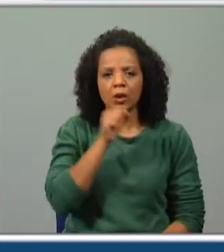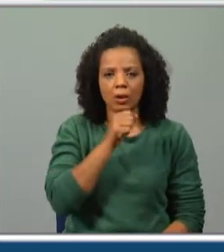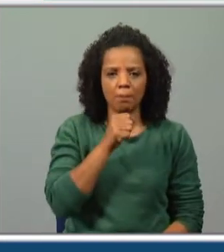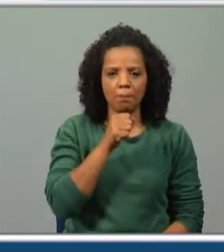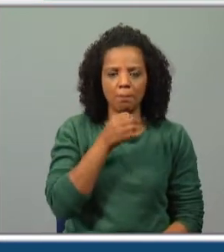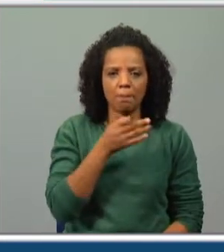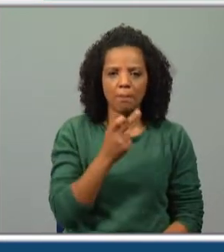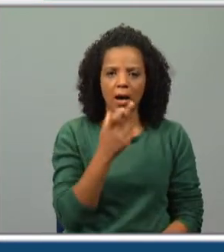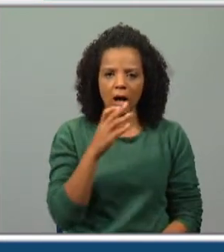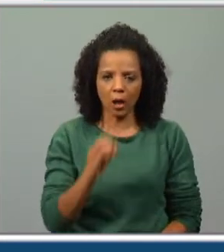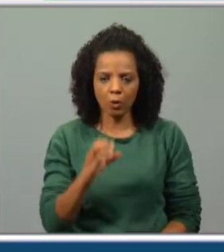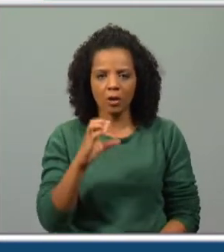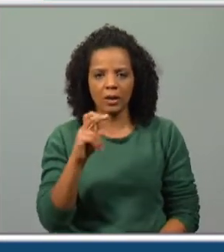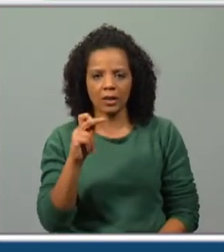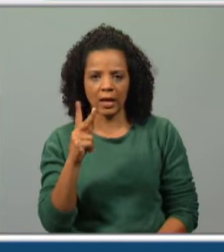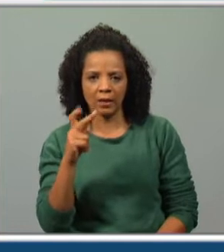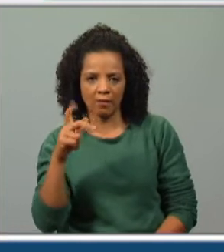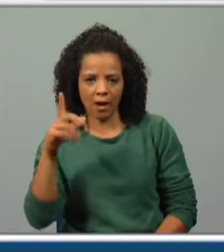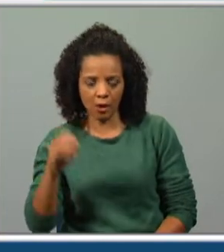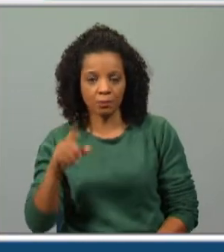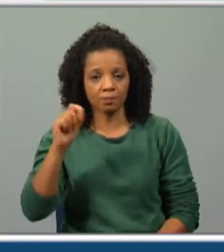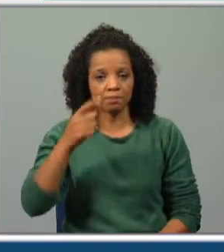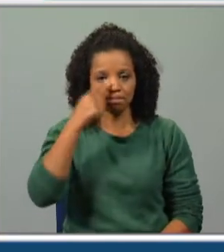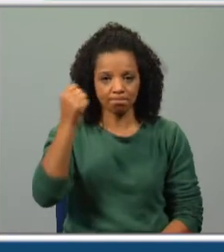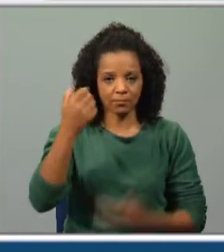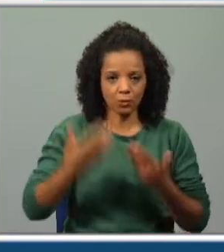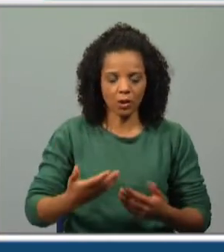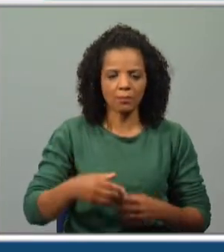iluminas da atualidade as aprendizagens essenciais foram dos domínios da 今天照亮了學習必不可少的領域是